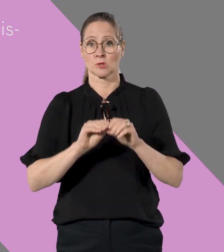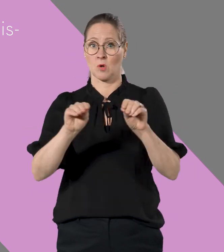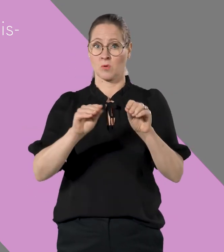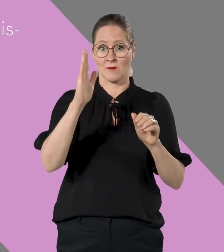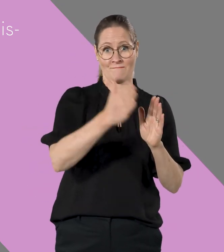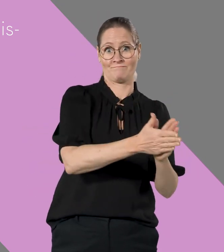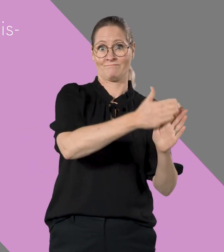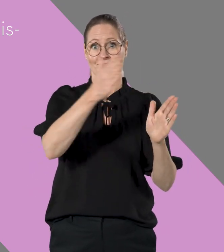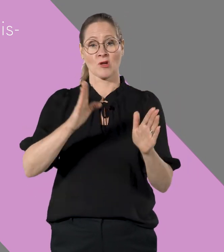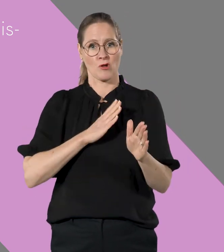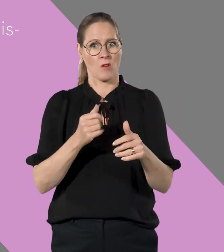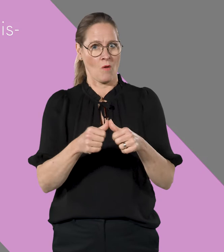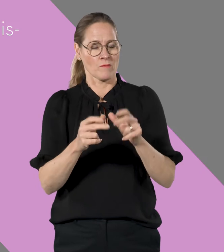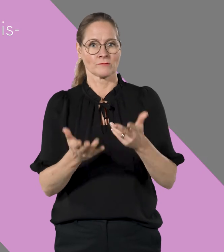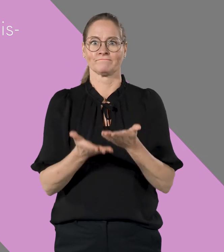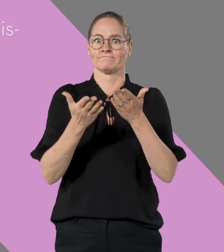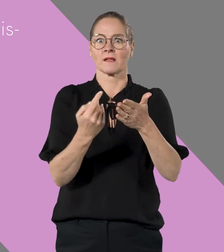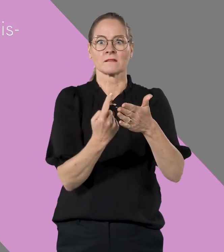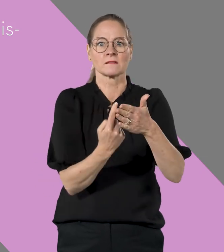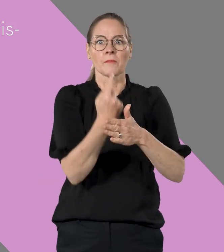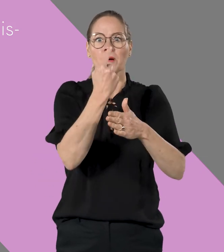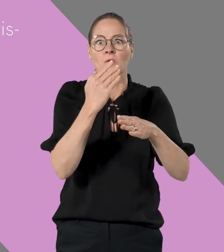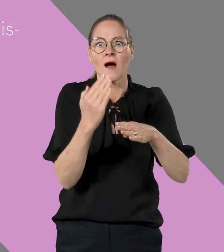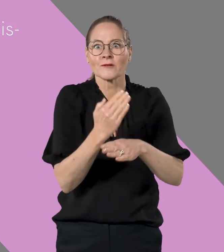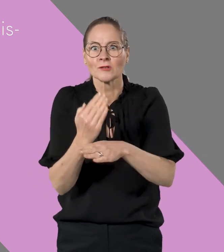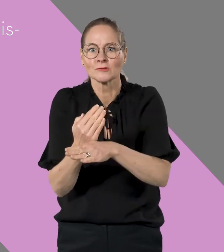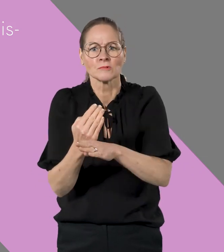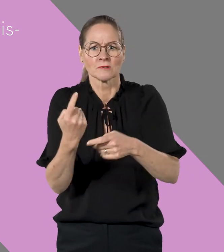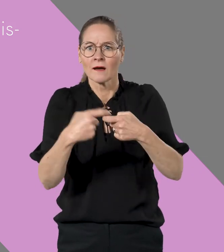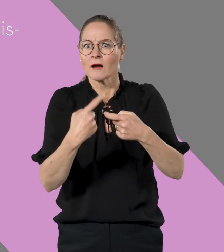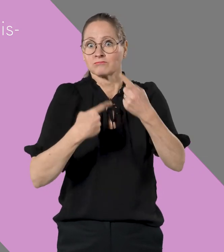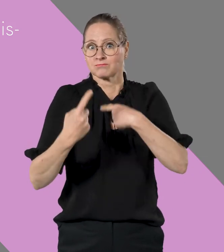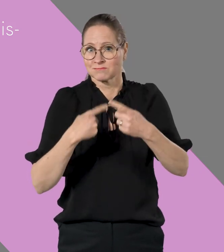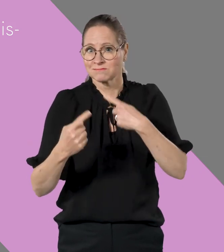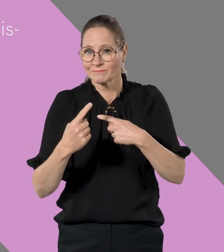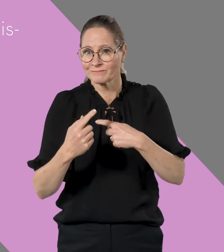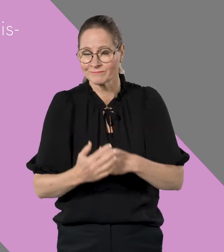Koulutuksen aikana on luvassa case-harjoituksia ja keskustelua.